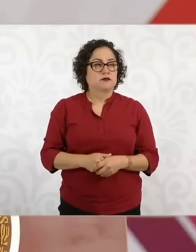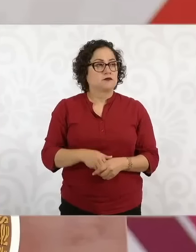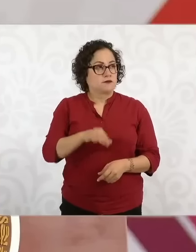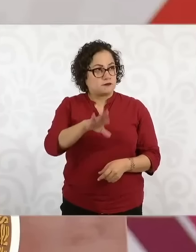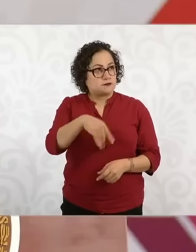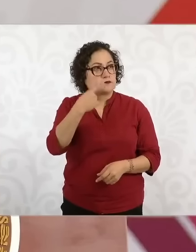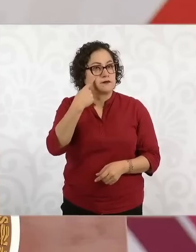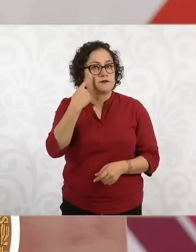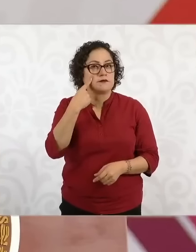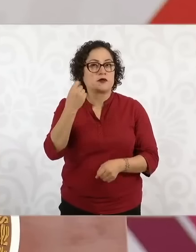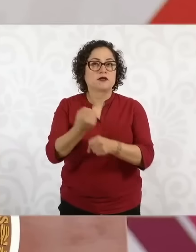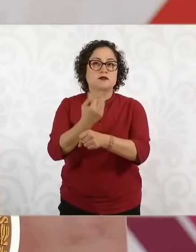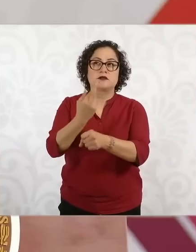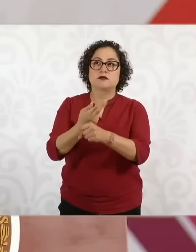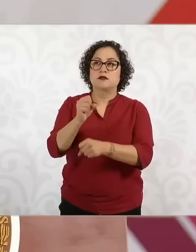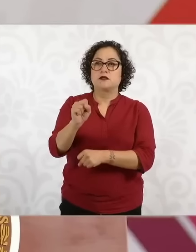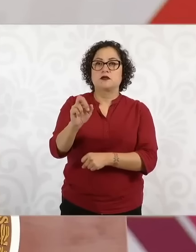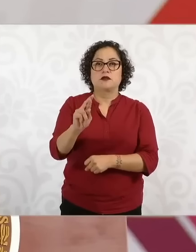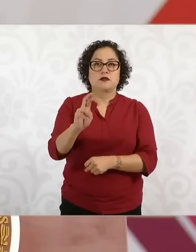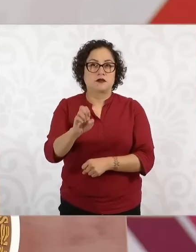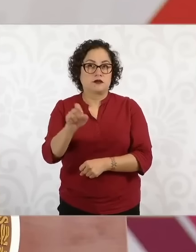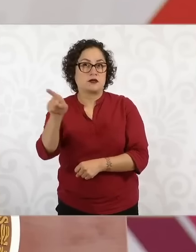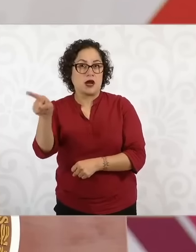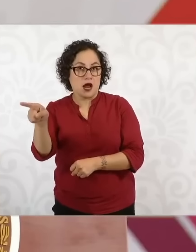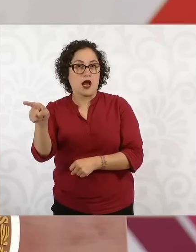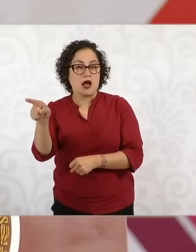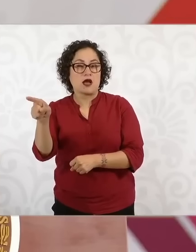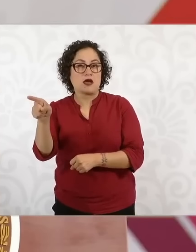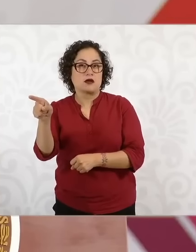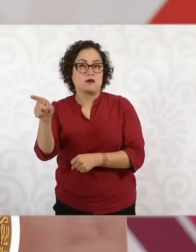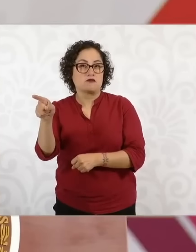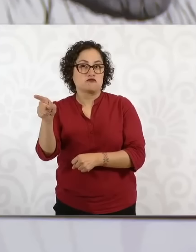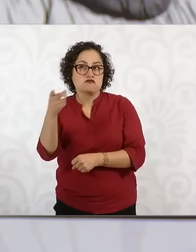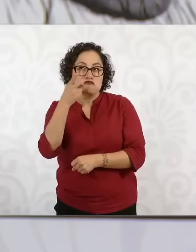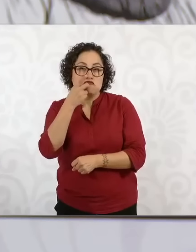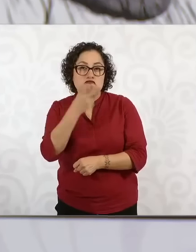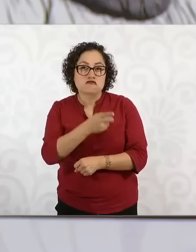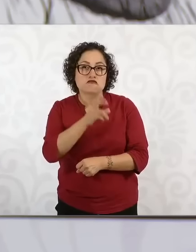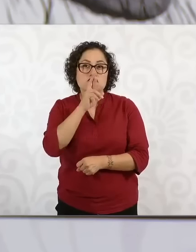factible eh dar algunas nacionalidades en general. Para cualquier otro país,